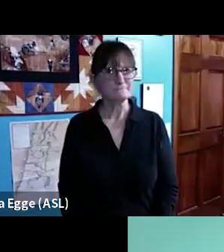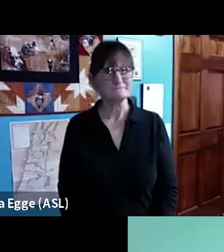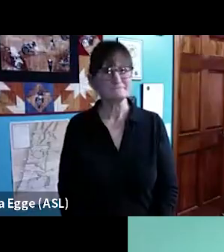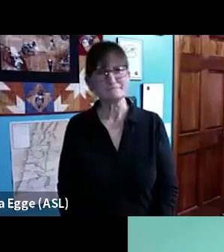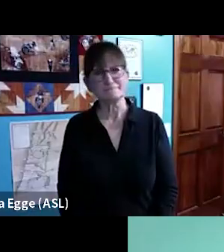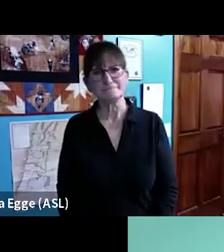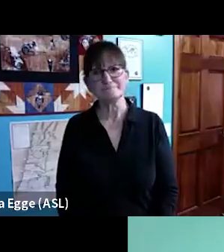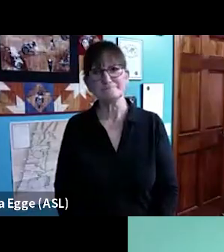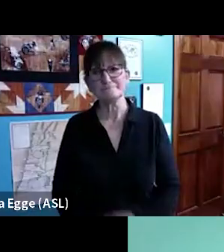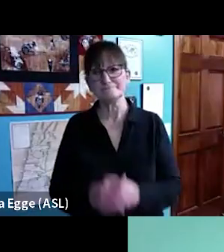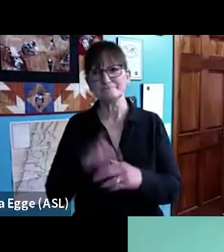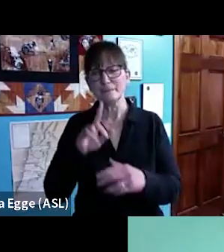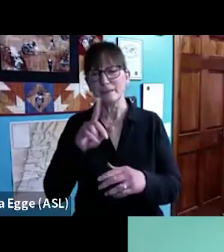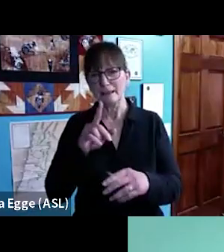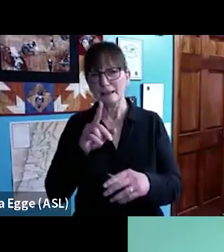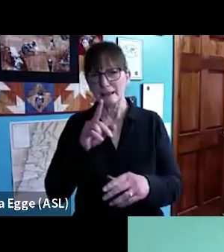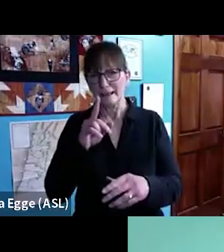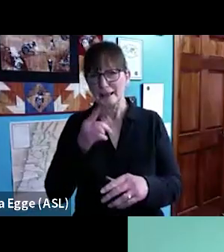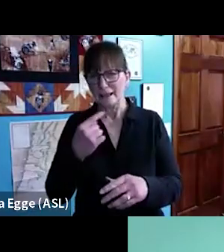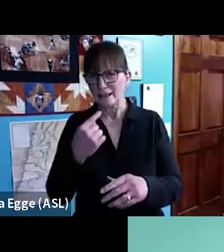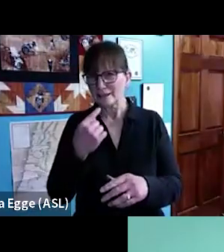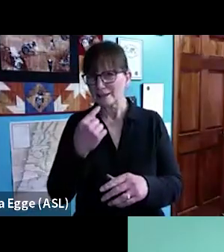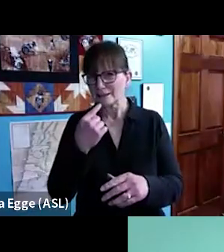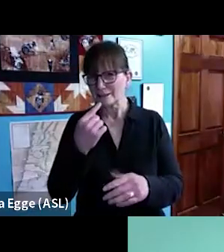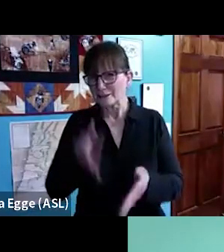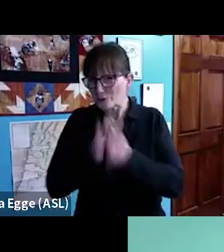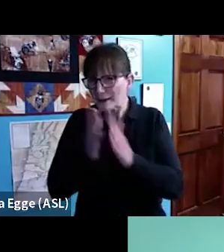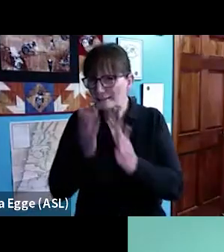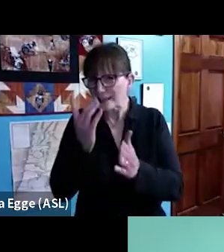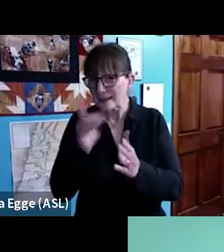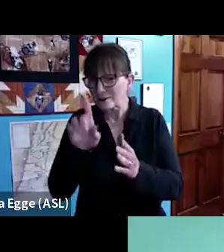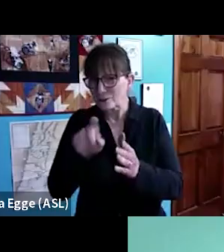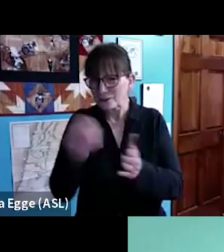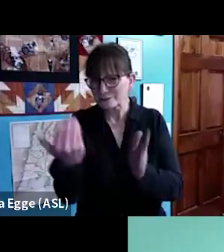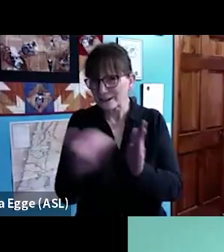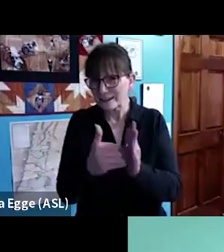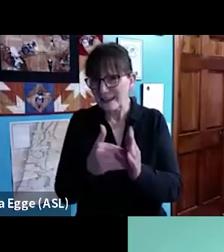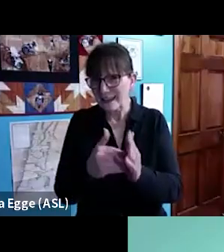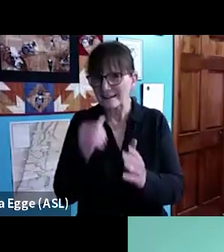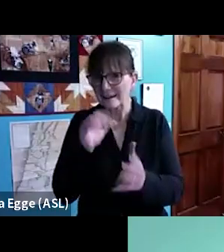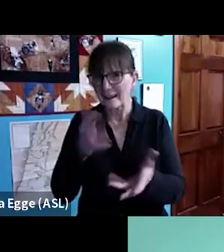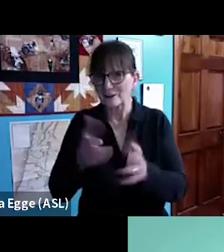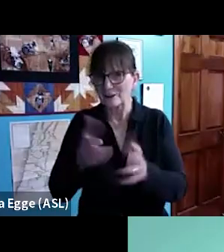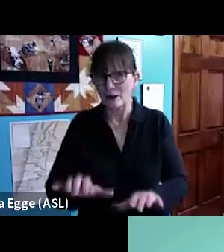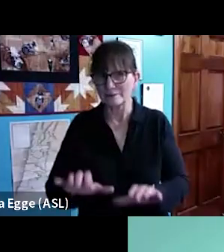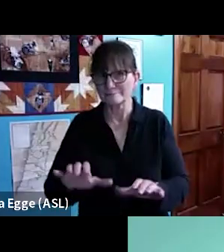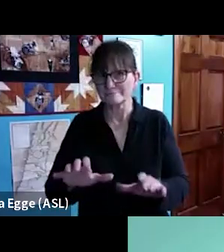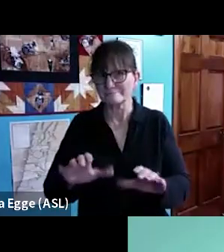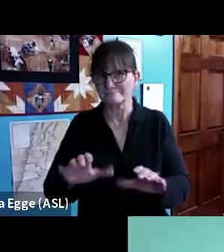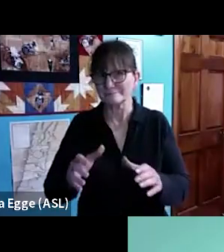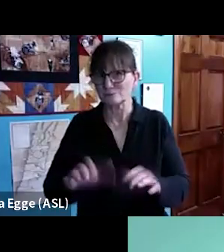cómo envías electrónicamente documentación médica y otra documentación a través de tus escáneres